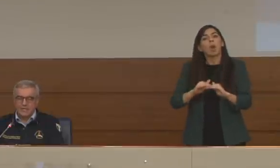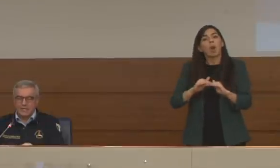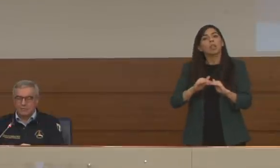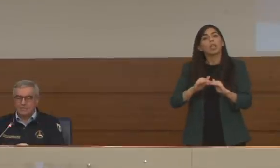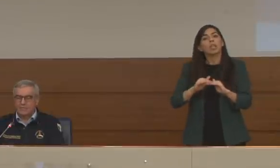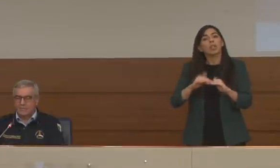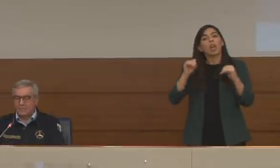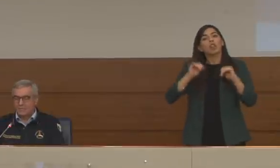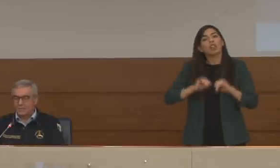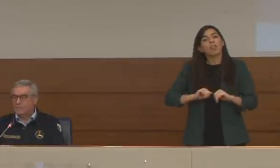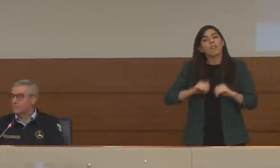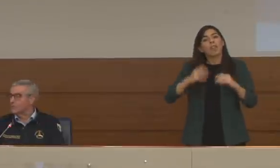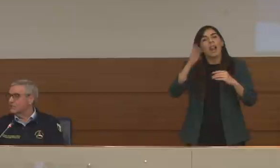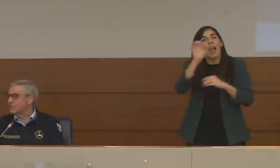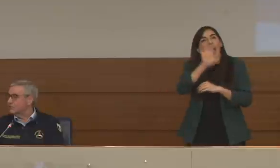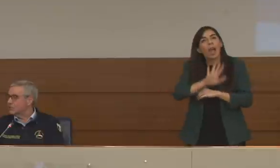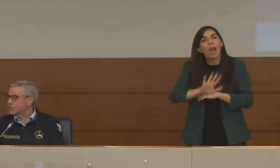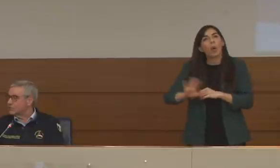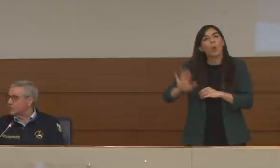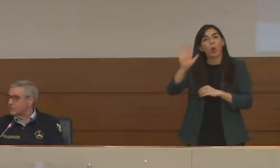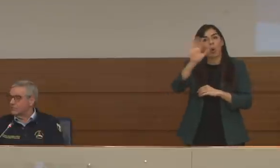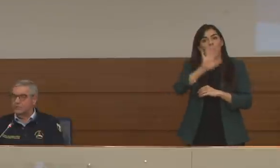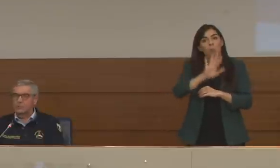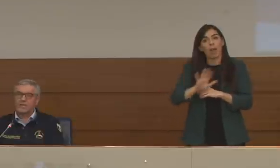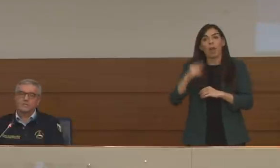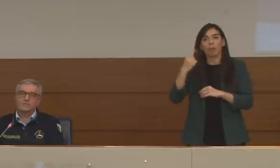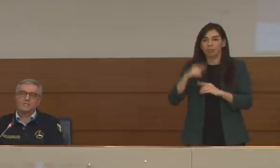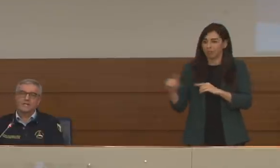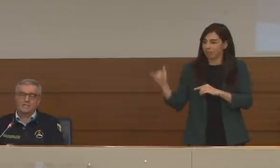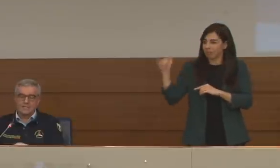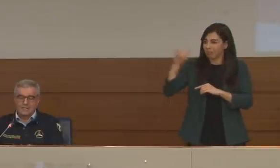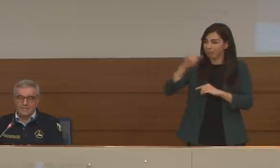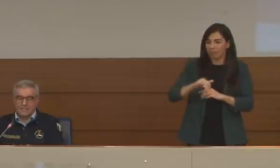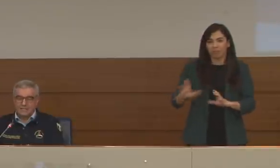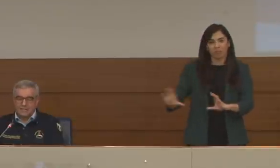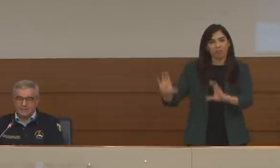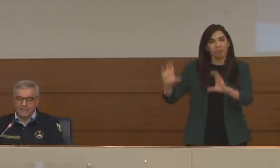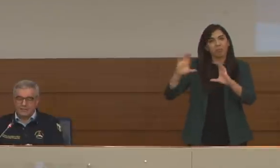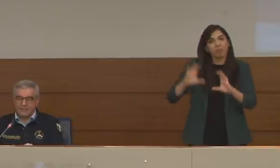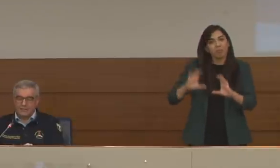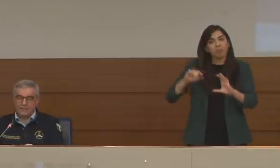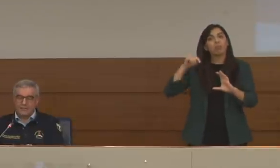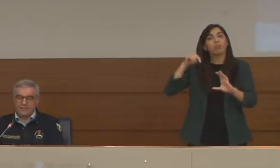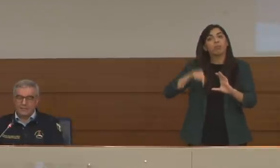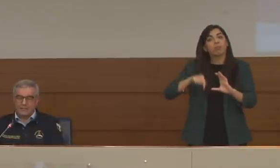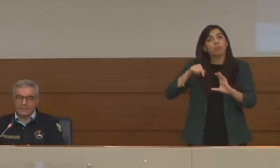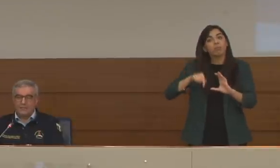questi dispositivi di protezione individuale sono stati interamente